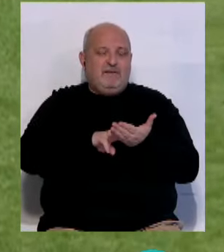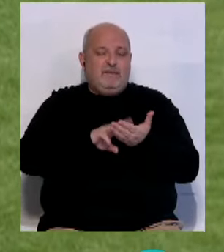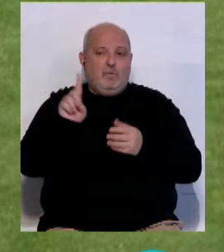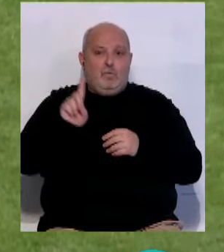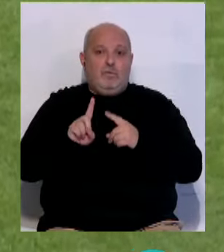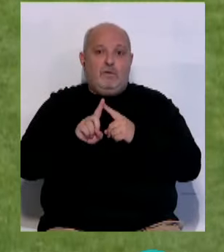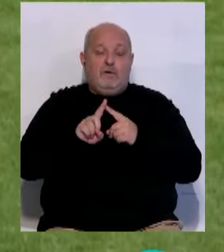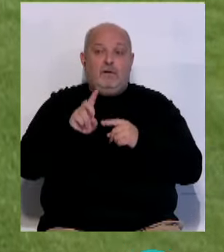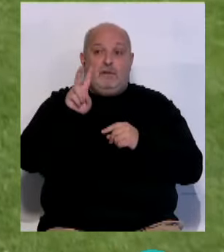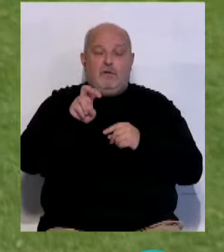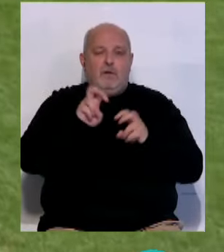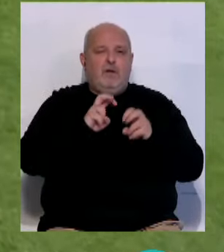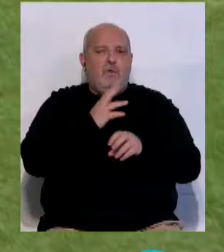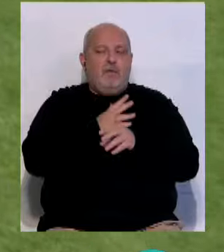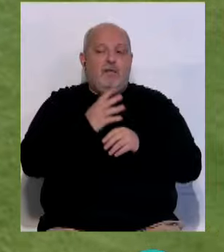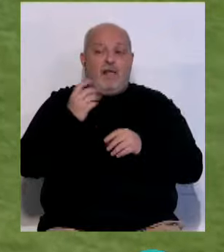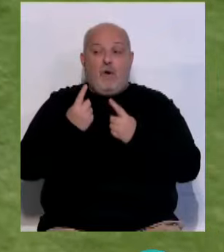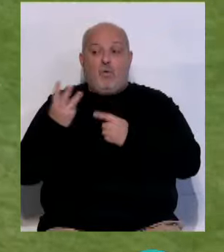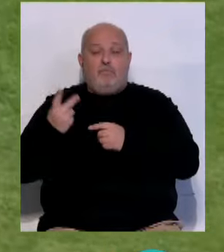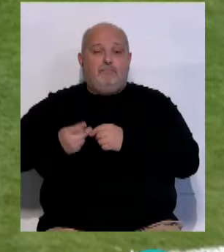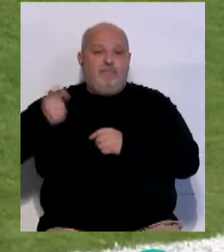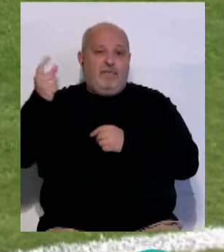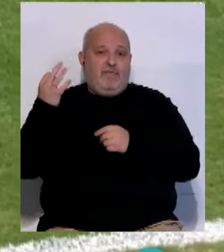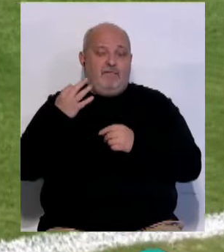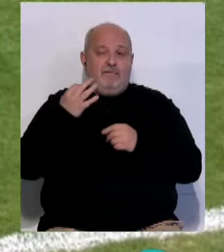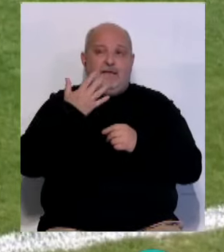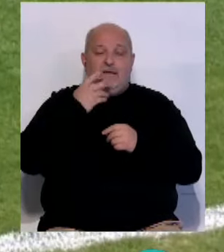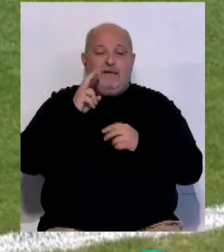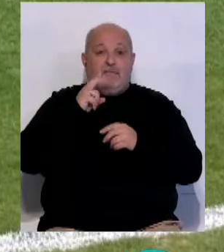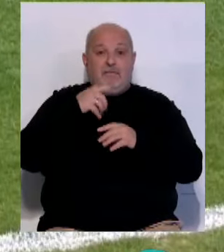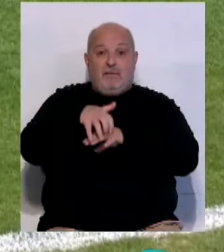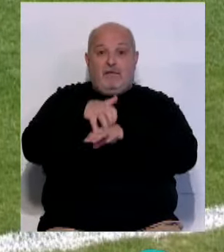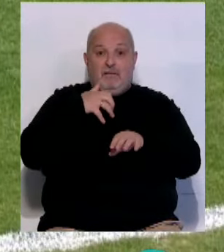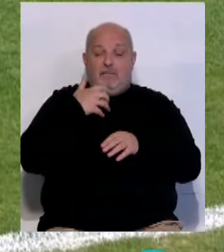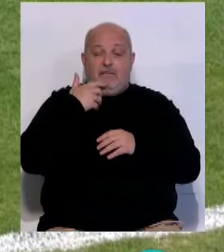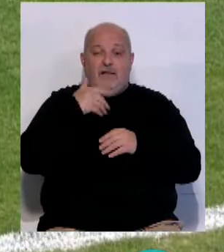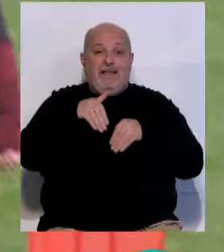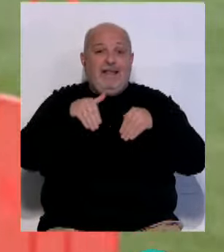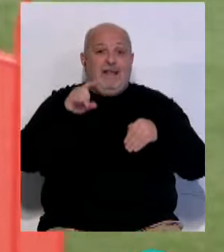para que lleguen futbolistas Tienen que salir todas las miradas apuntan en esa demarcación a